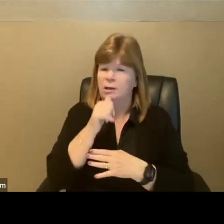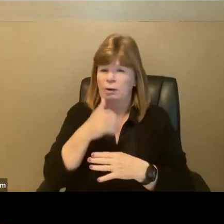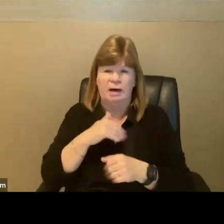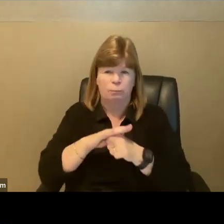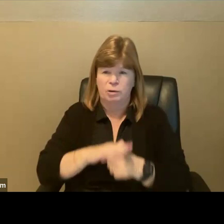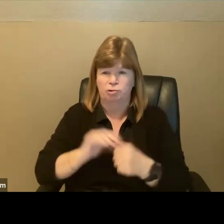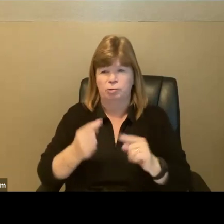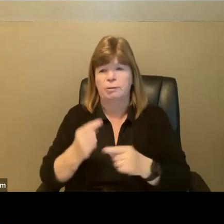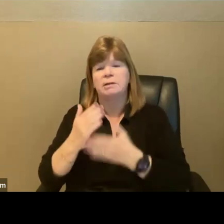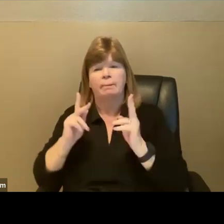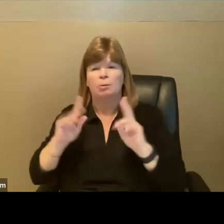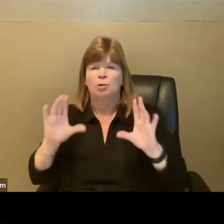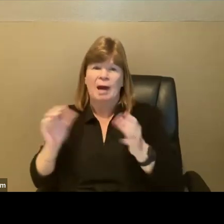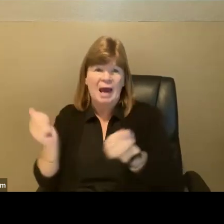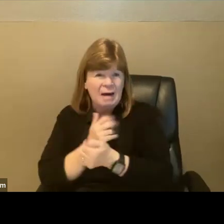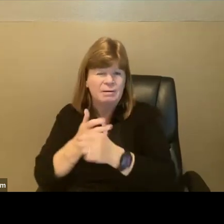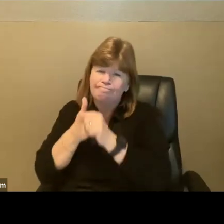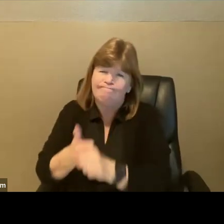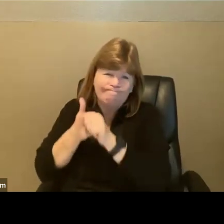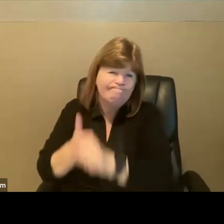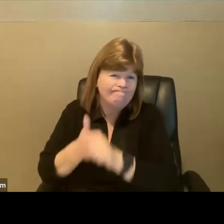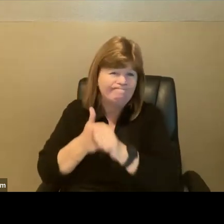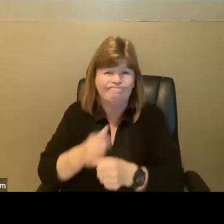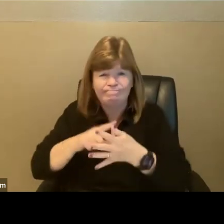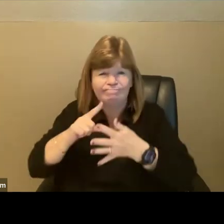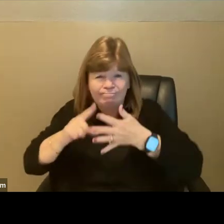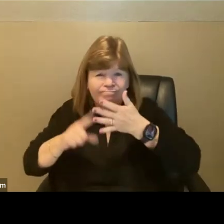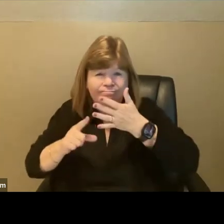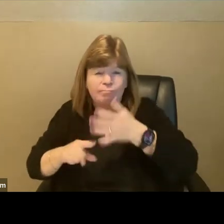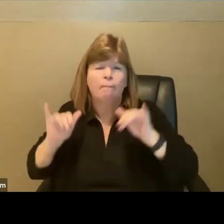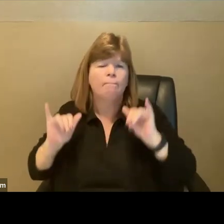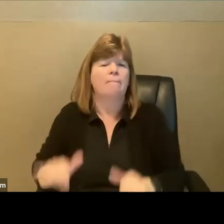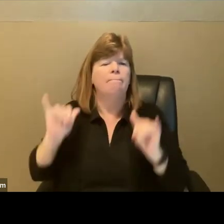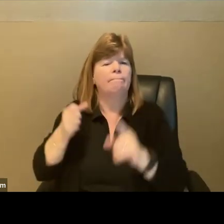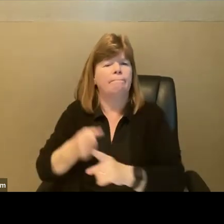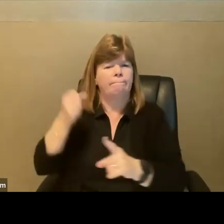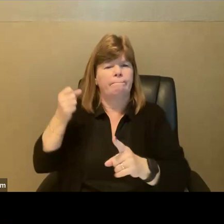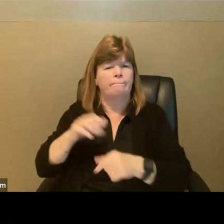Algunas personas hacen todo al pie de la letra, al pie de la letra, al pie de la letra, y tienen lesiones por presión todo el tiempo.